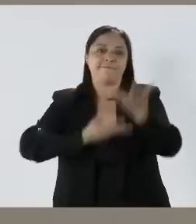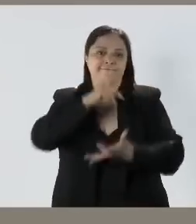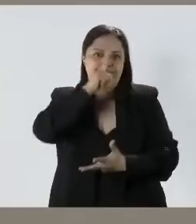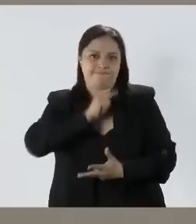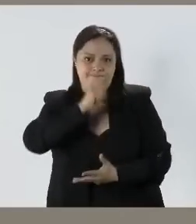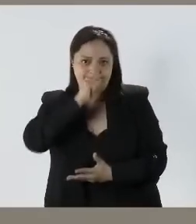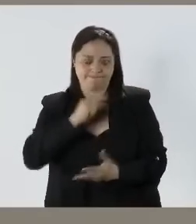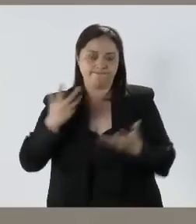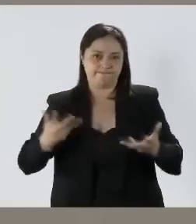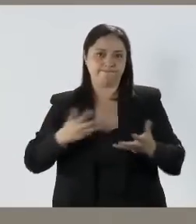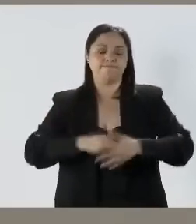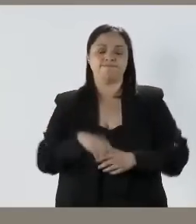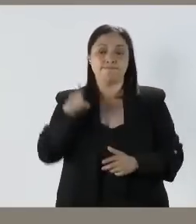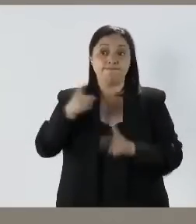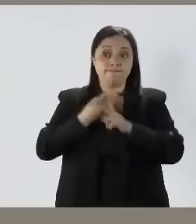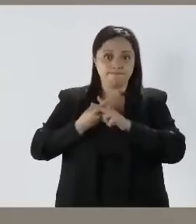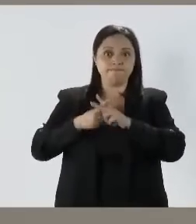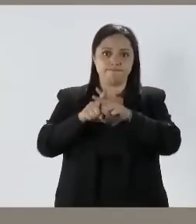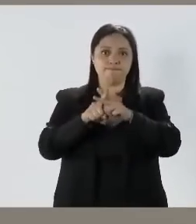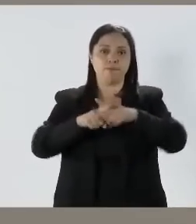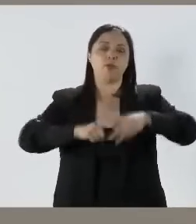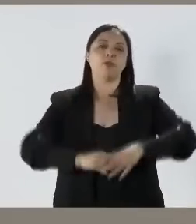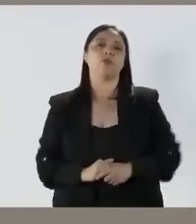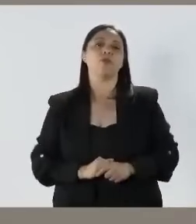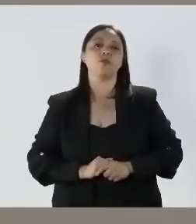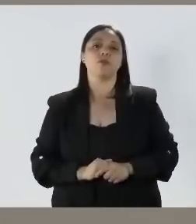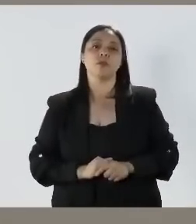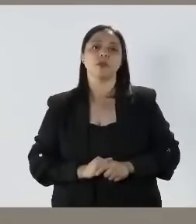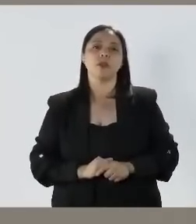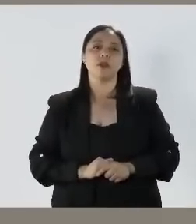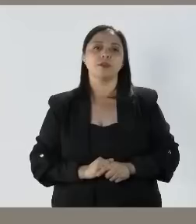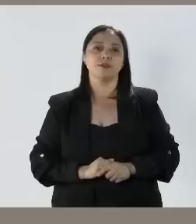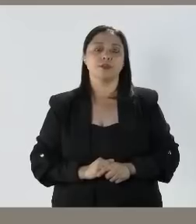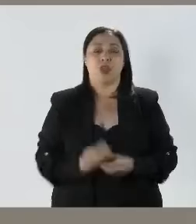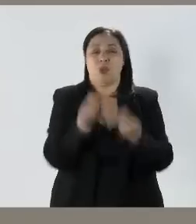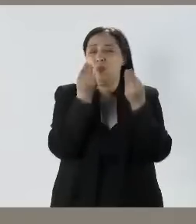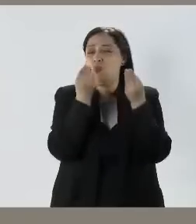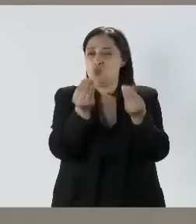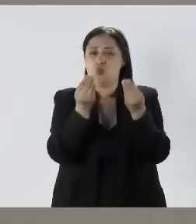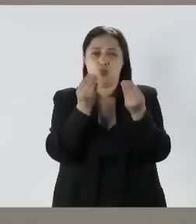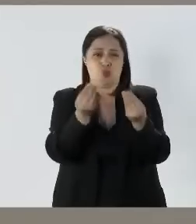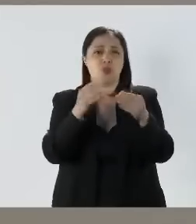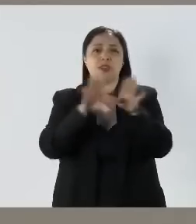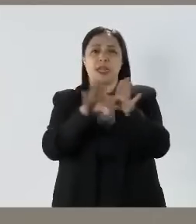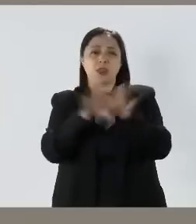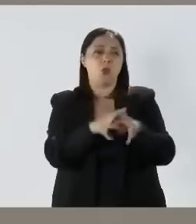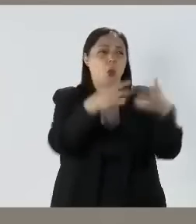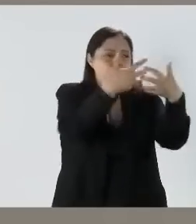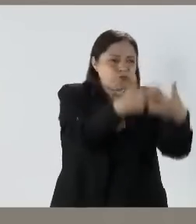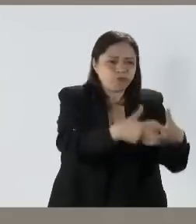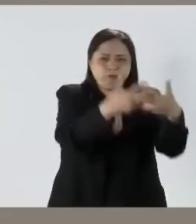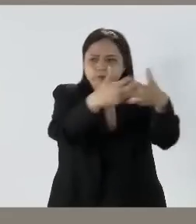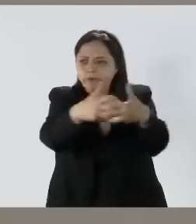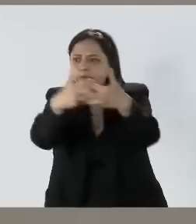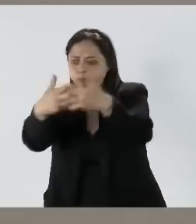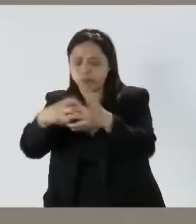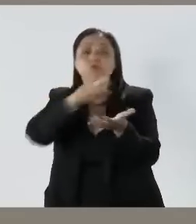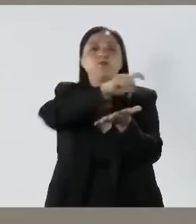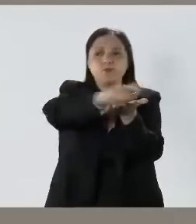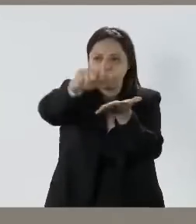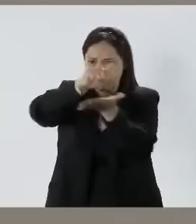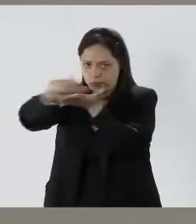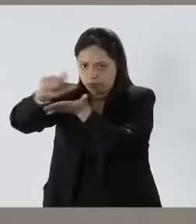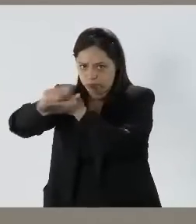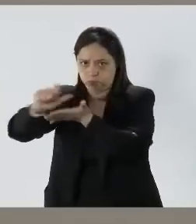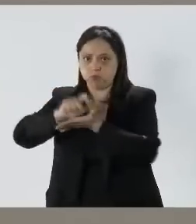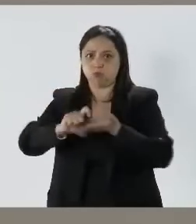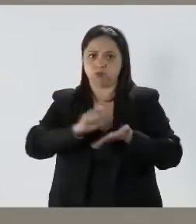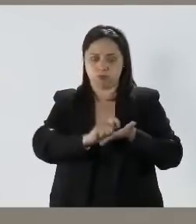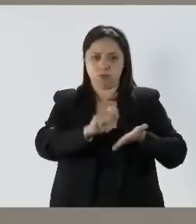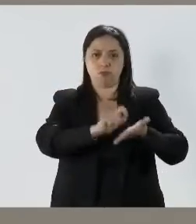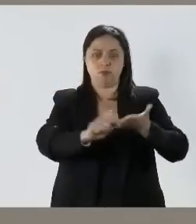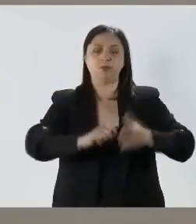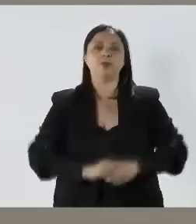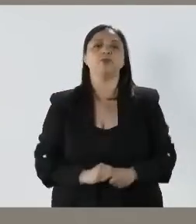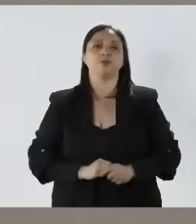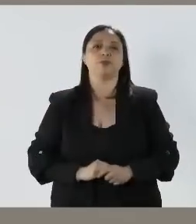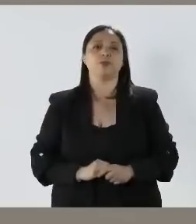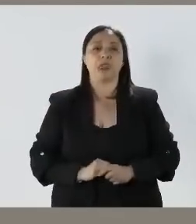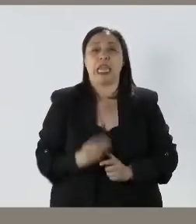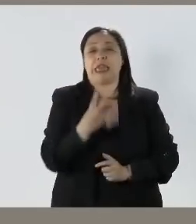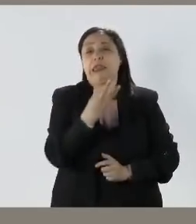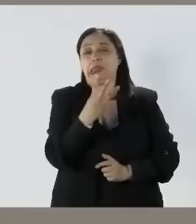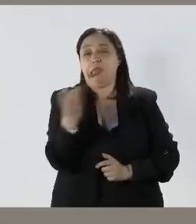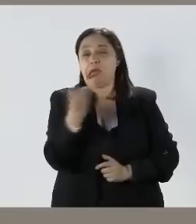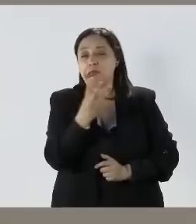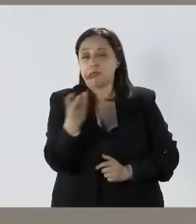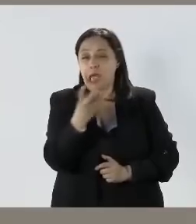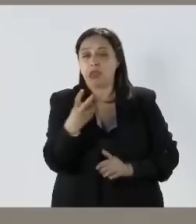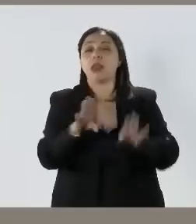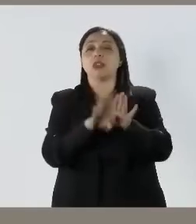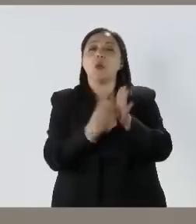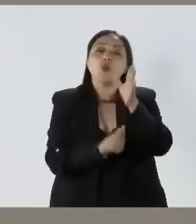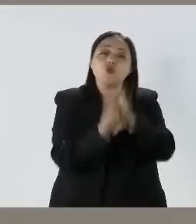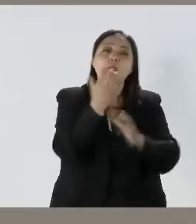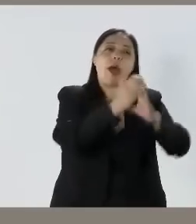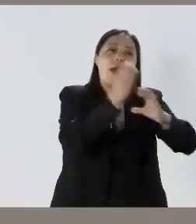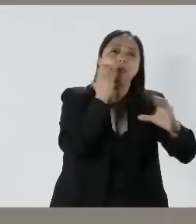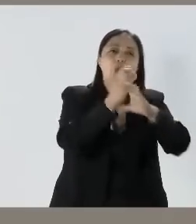año vamos a adquirir muchas unidades de maquinaria pesada vamos a tener 300 nuevas pipas 40 camiones